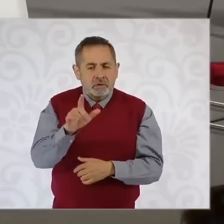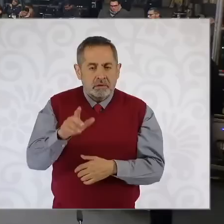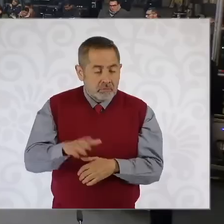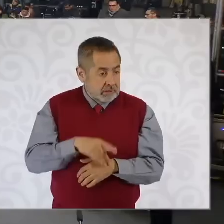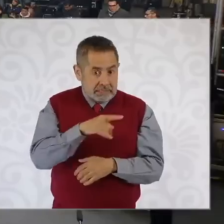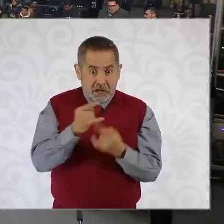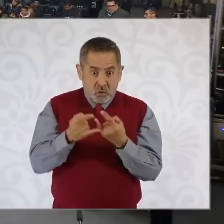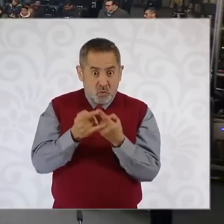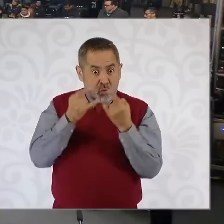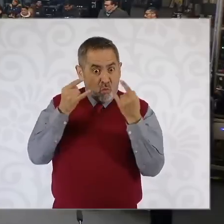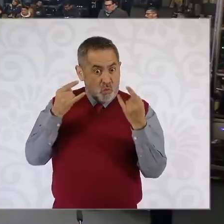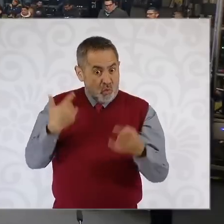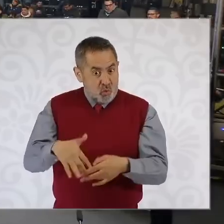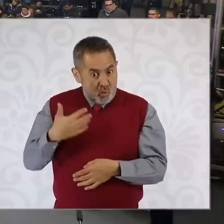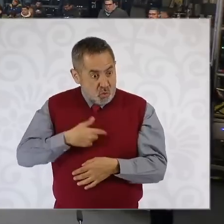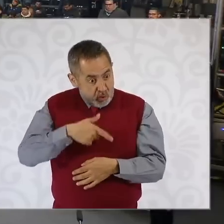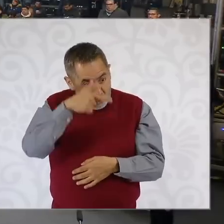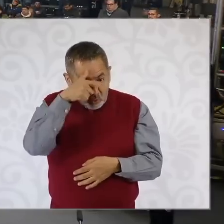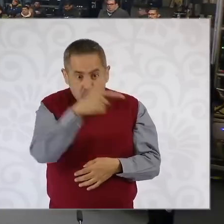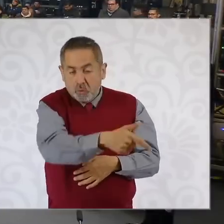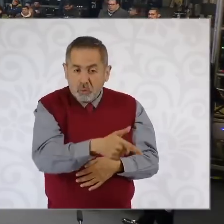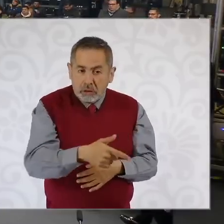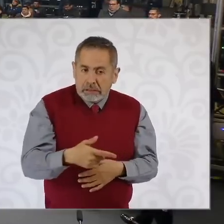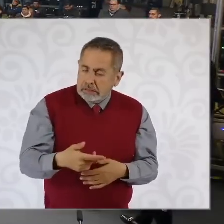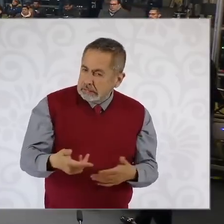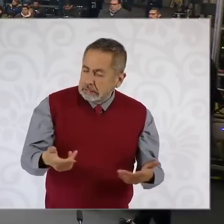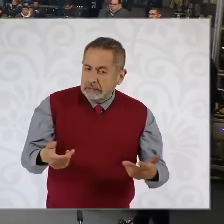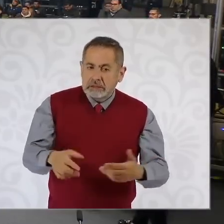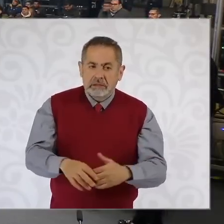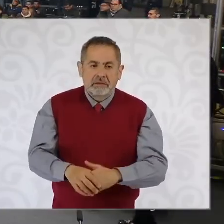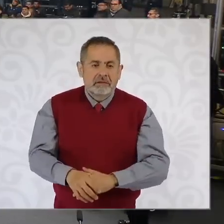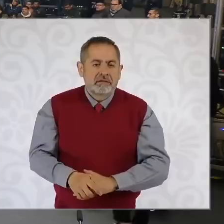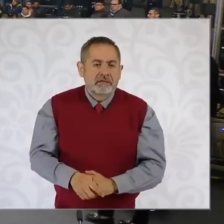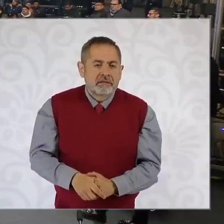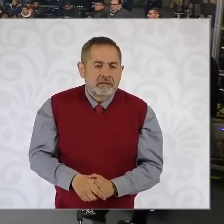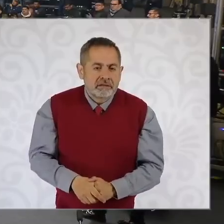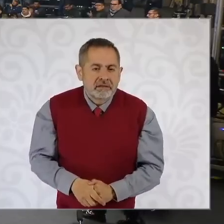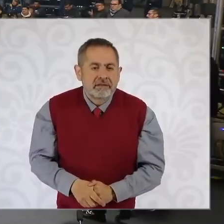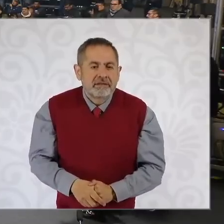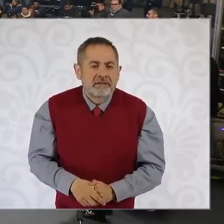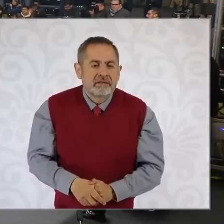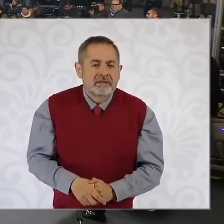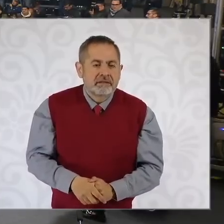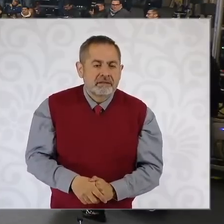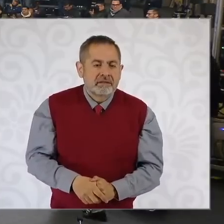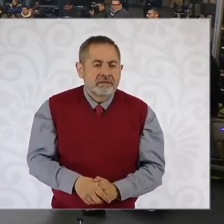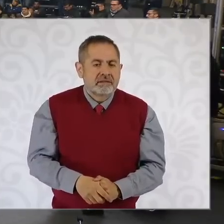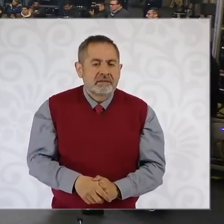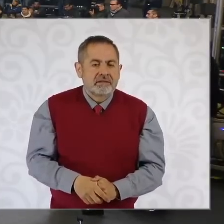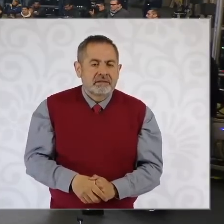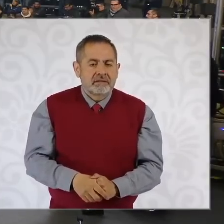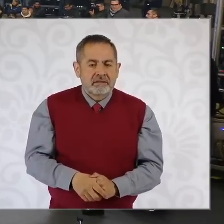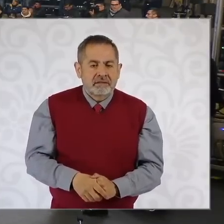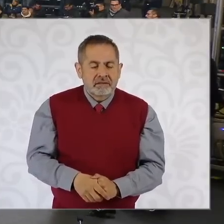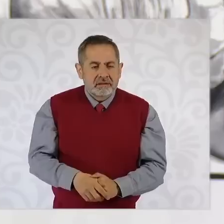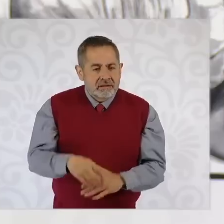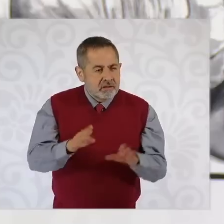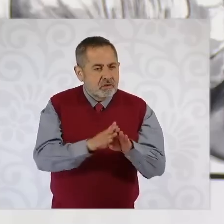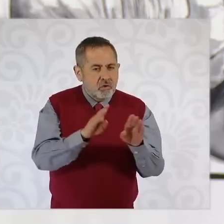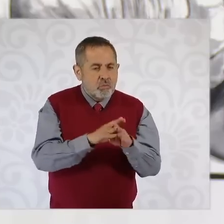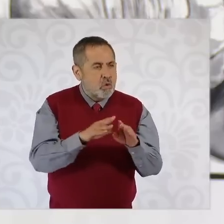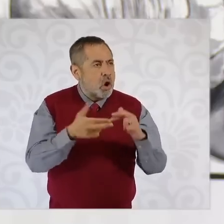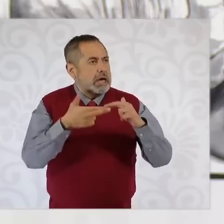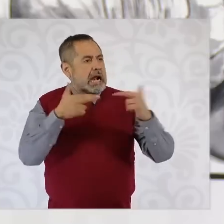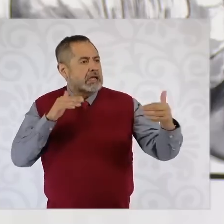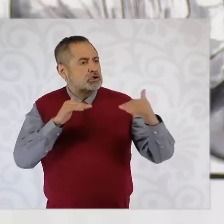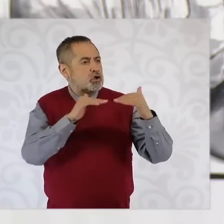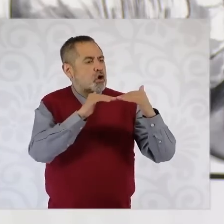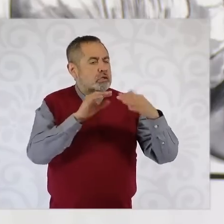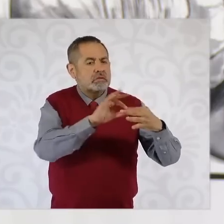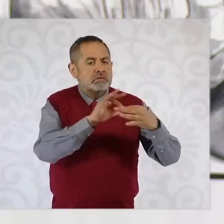Eh Esto es cómo se establece la relación con un país y otro Y a quién se